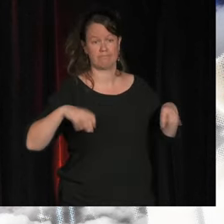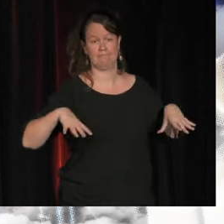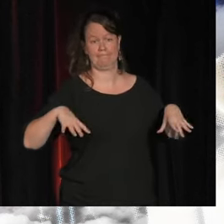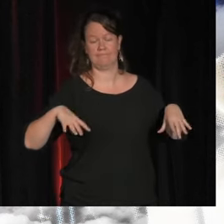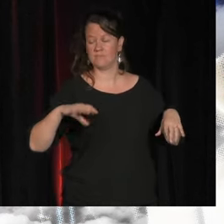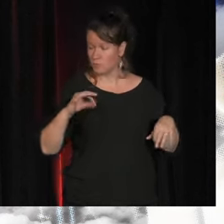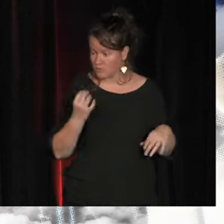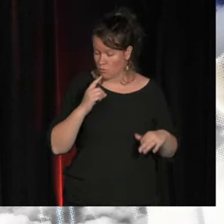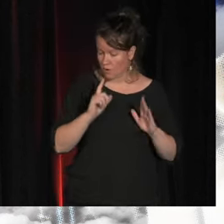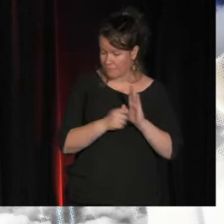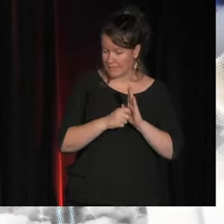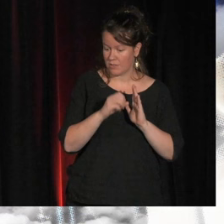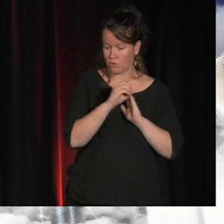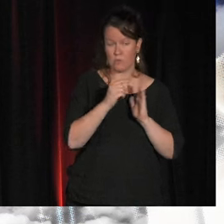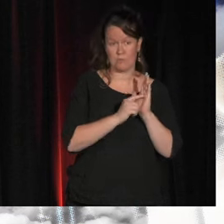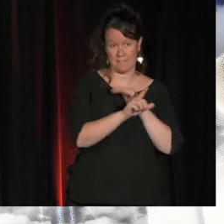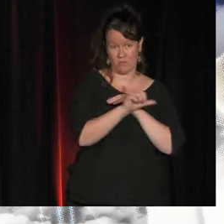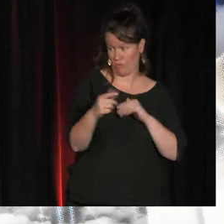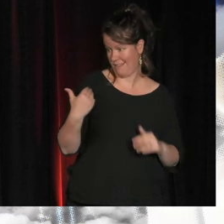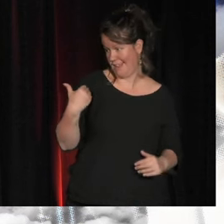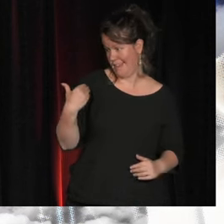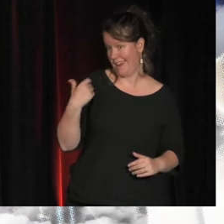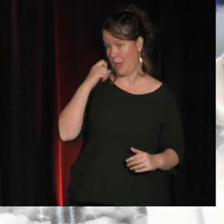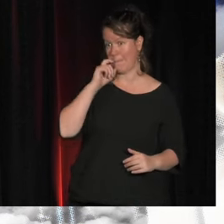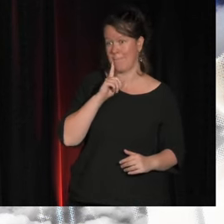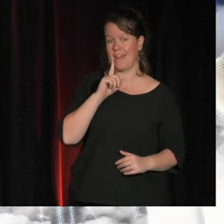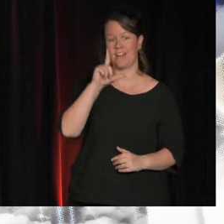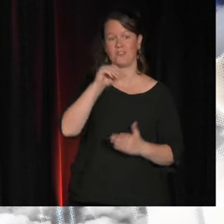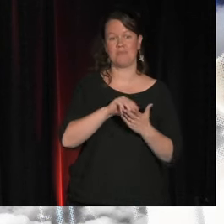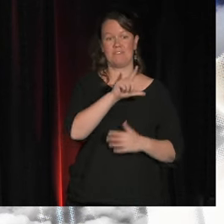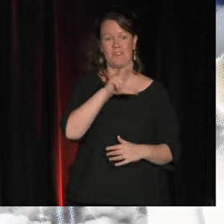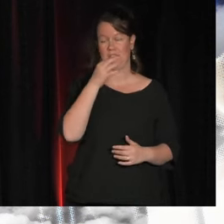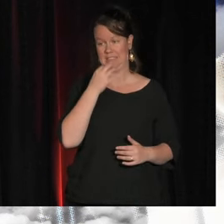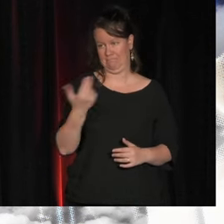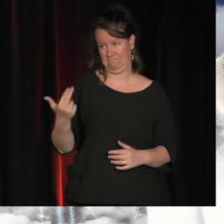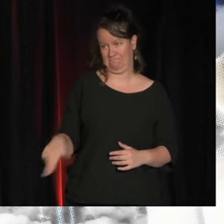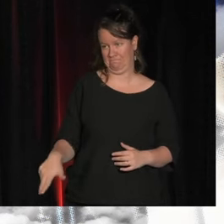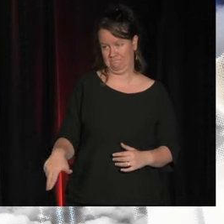Overwatch 2, c'est sorti en 2022 et c'est en mai de cette année, donc en 2023, qu'ils ont dit : "Finalement, non, pas de PvE." Donc